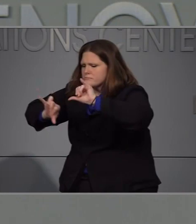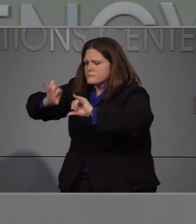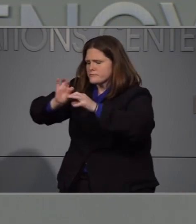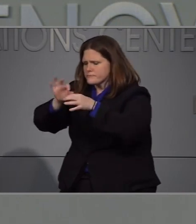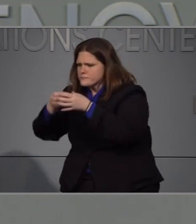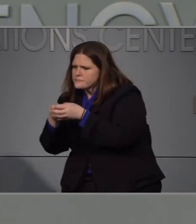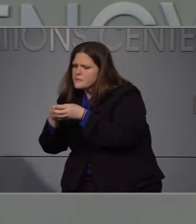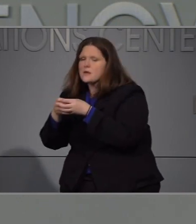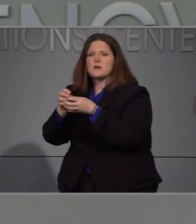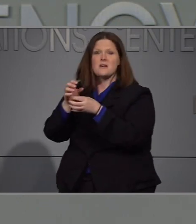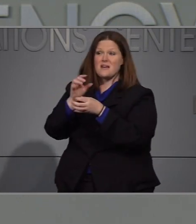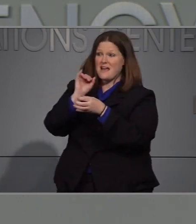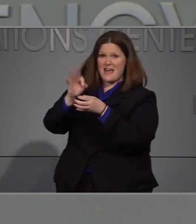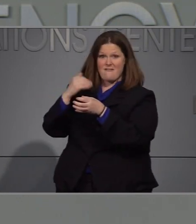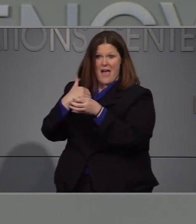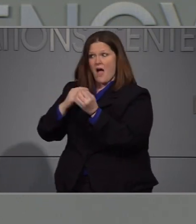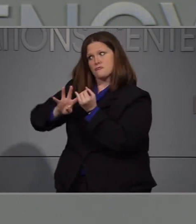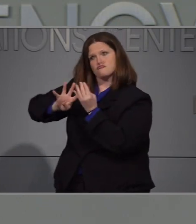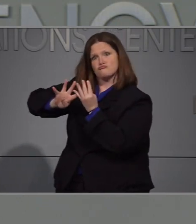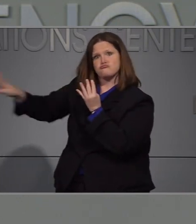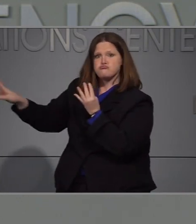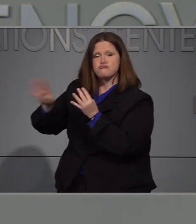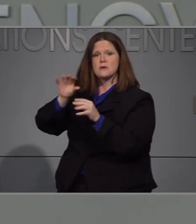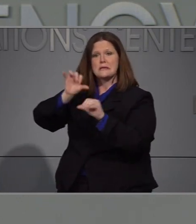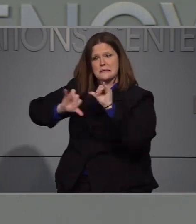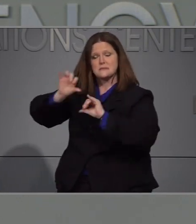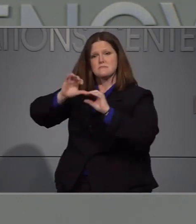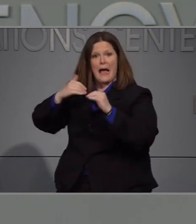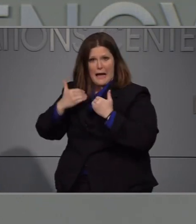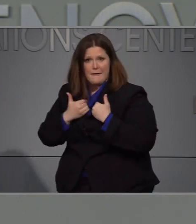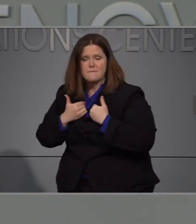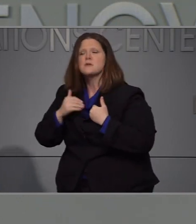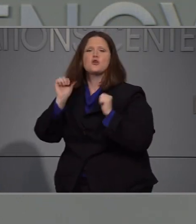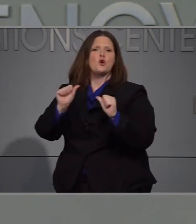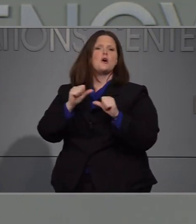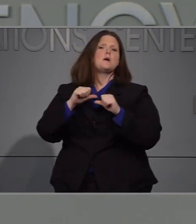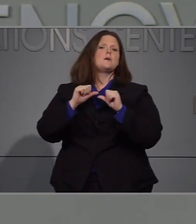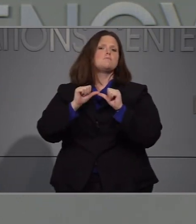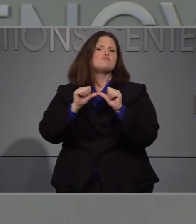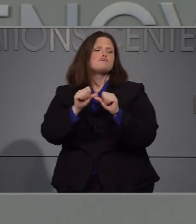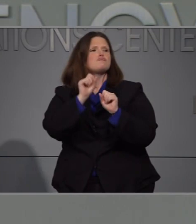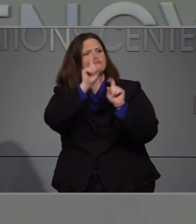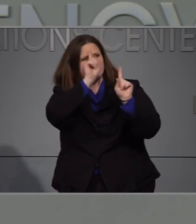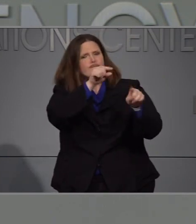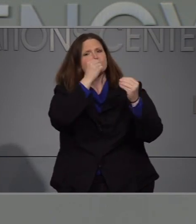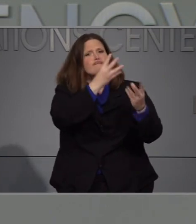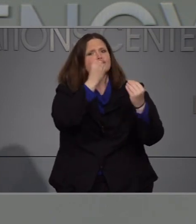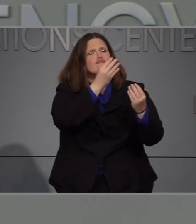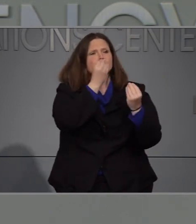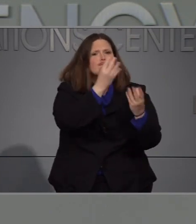más pruebas si tienen re agentes, pero tienen que hacer menos pruebas por día para